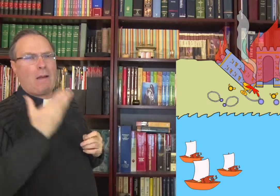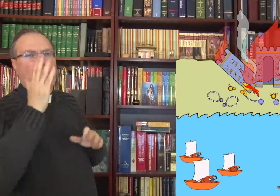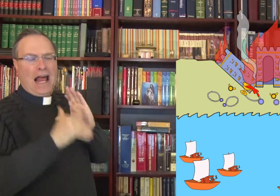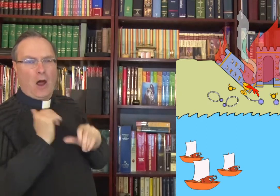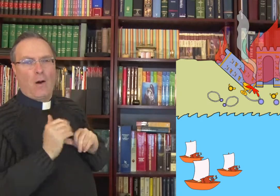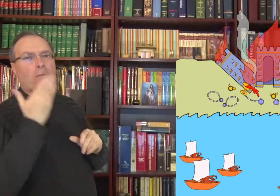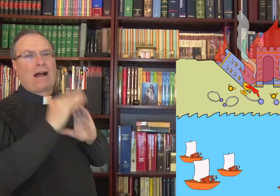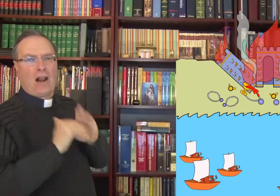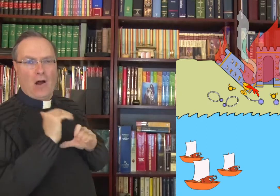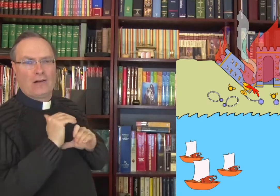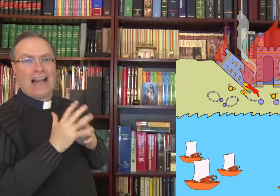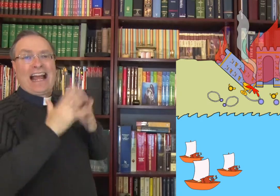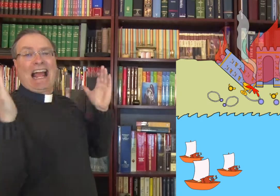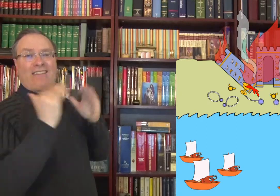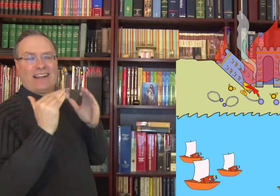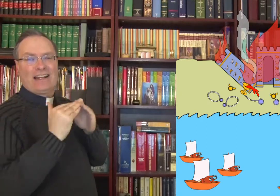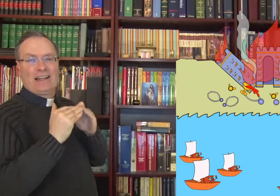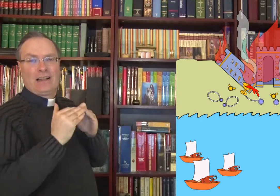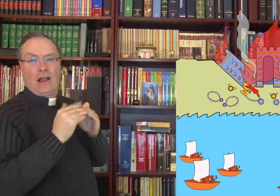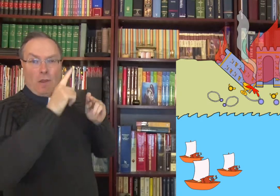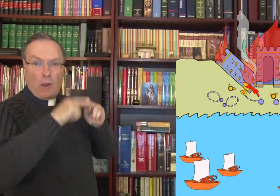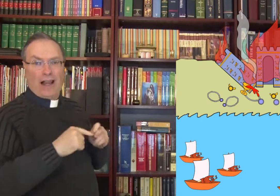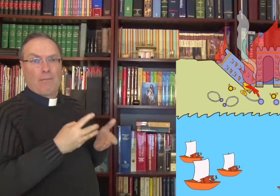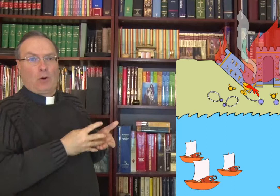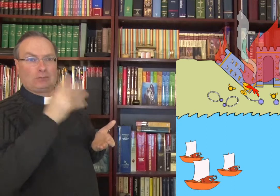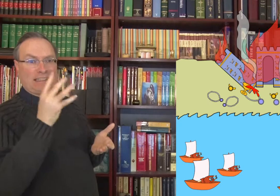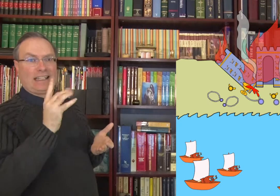«Malheur! Malheur! La grande ville dont la prospérité